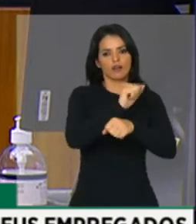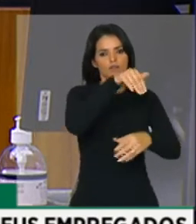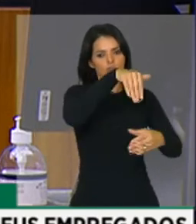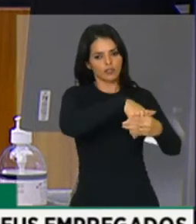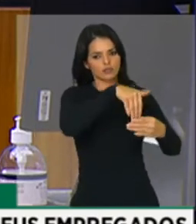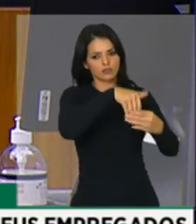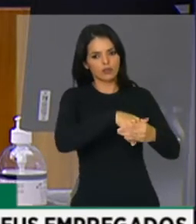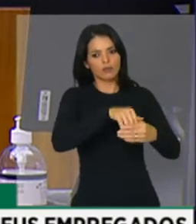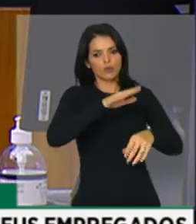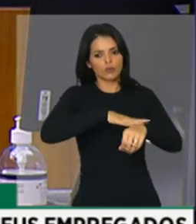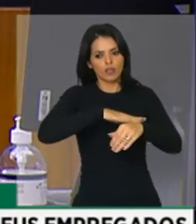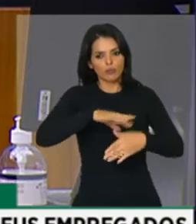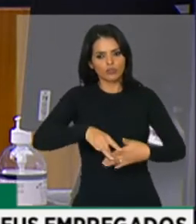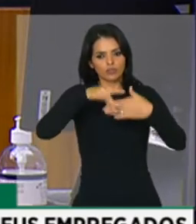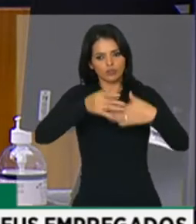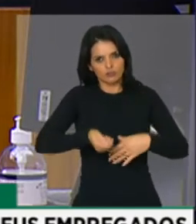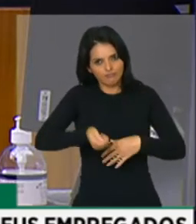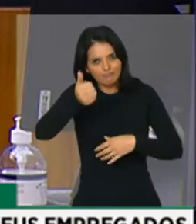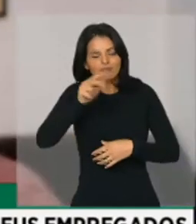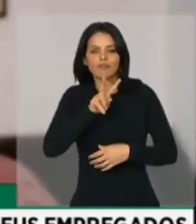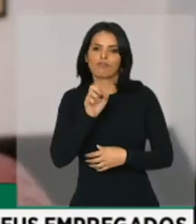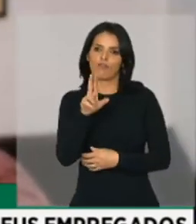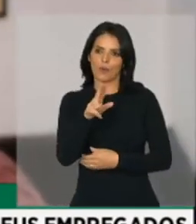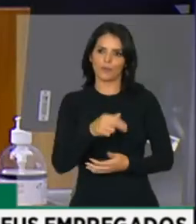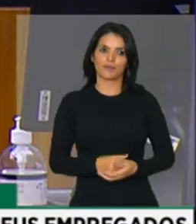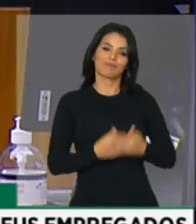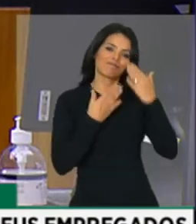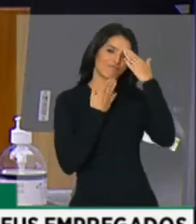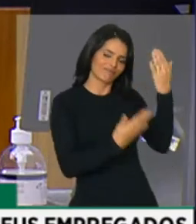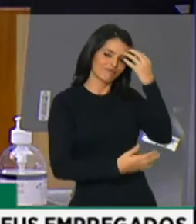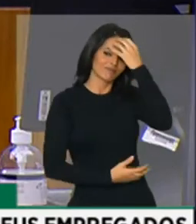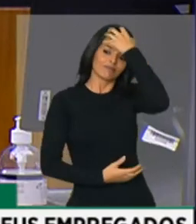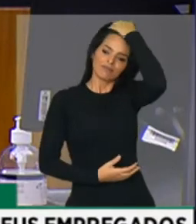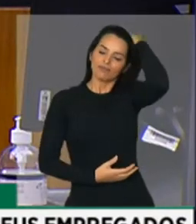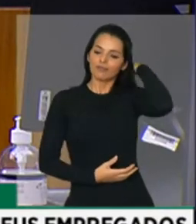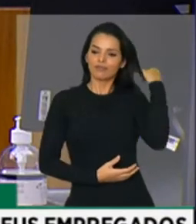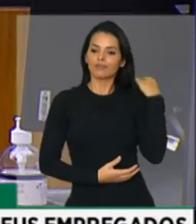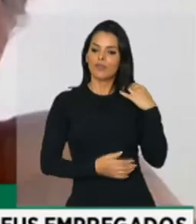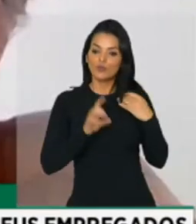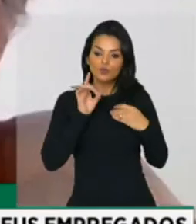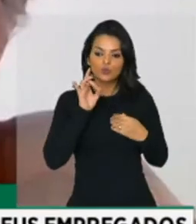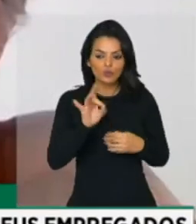V.EXA. -- [DEPUTADA]: LHE AGRADEÇO. -- [DEPUTADA]: PRESIDENTE, APENAS PARA RELATAR AQUI O QUE JÁ FOI